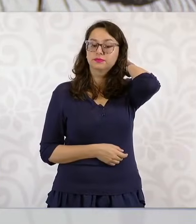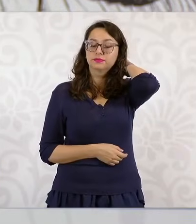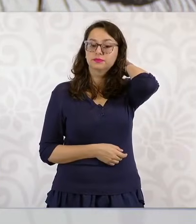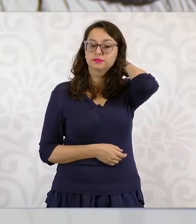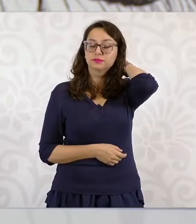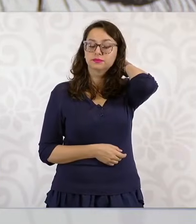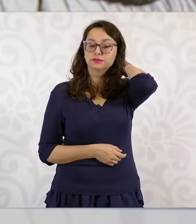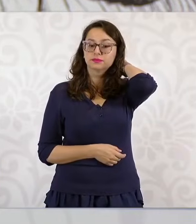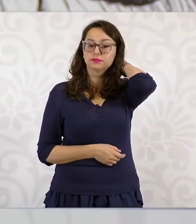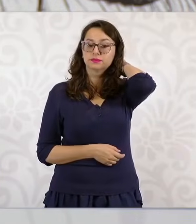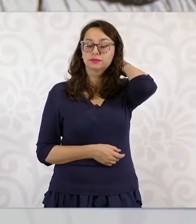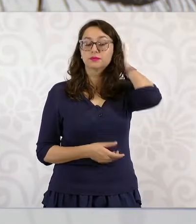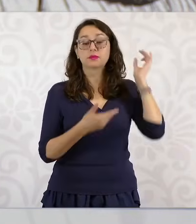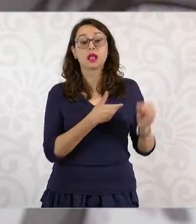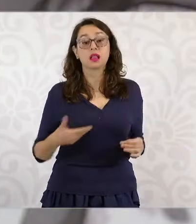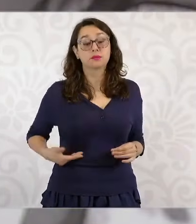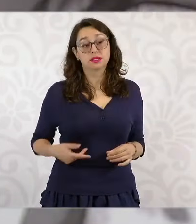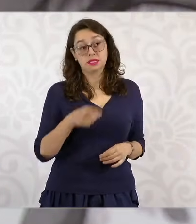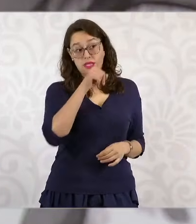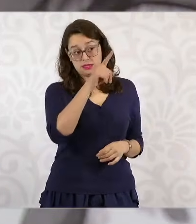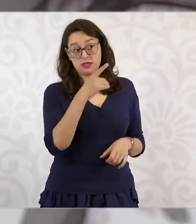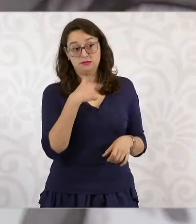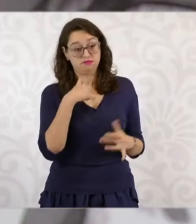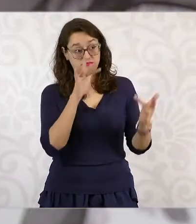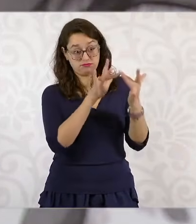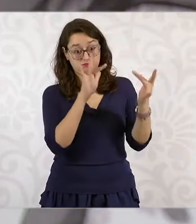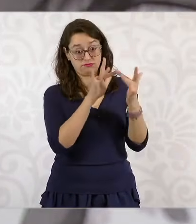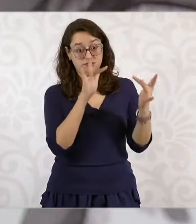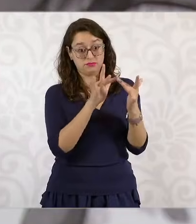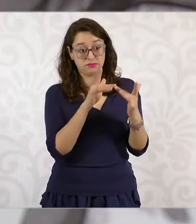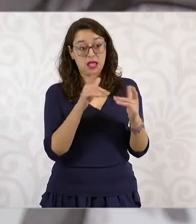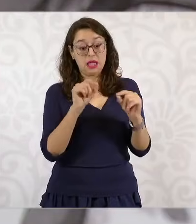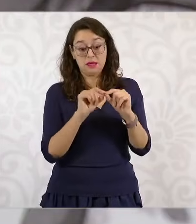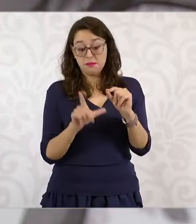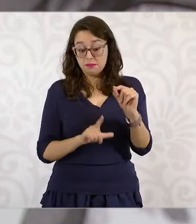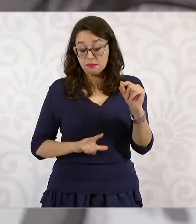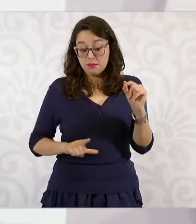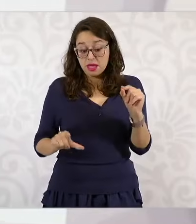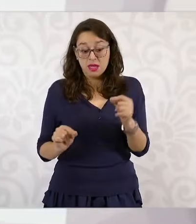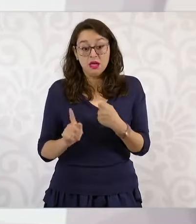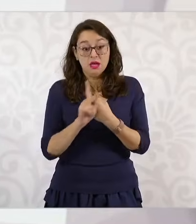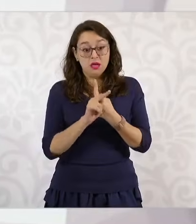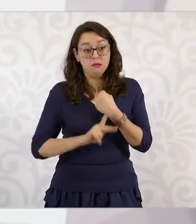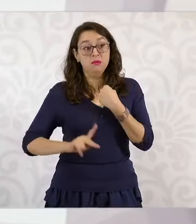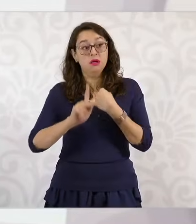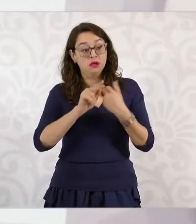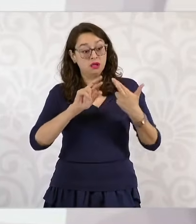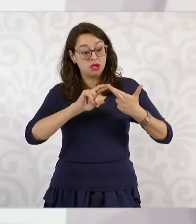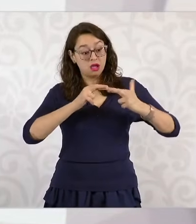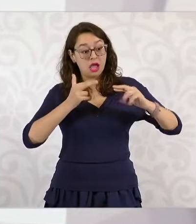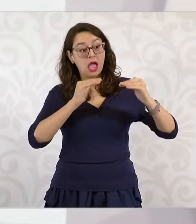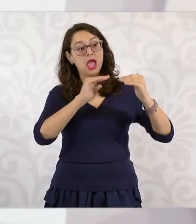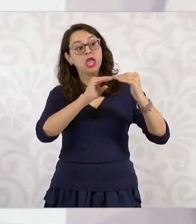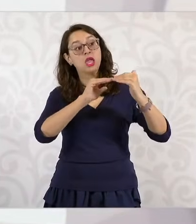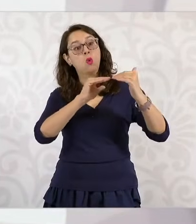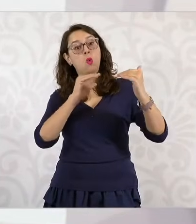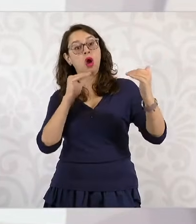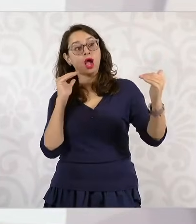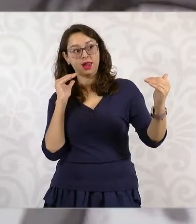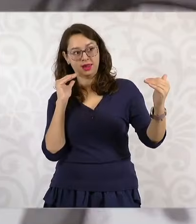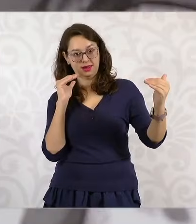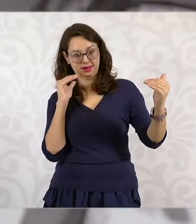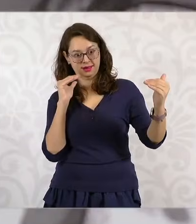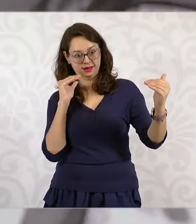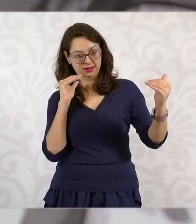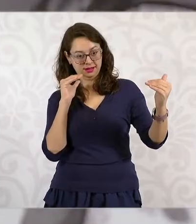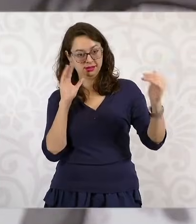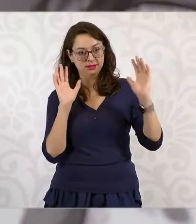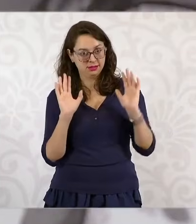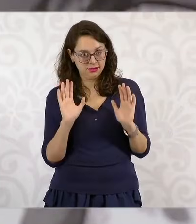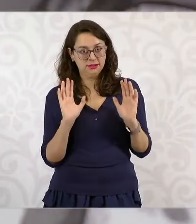una buena relación, que nosotros somos un país que queremos una relación de iguales,